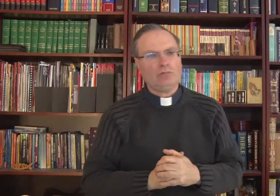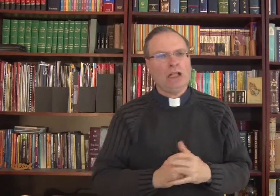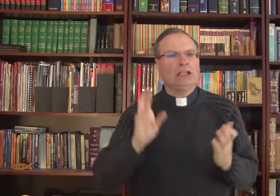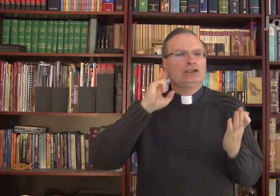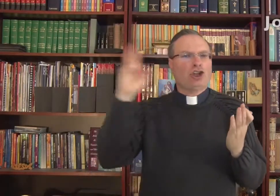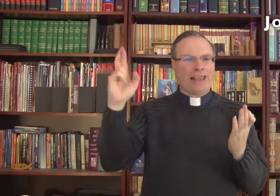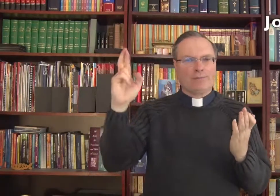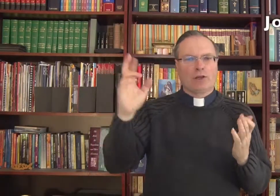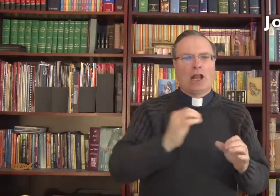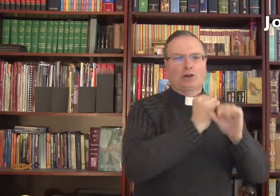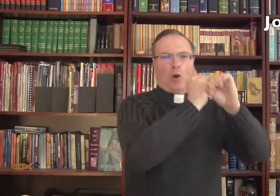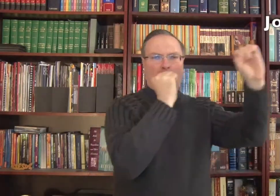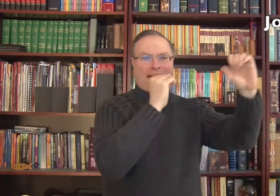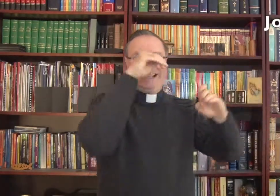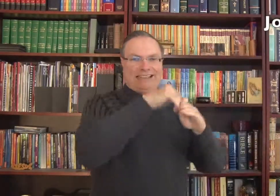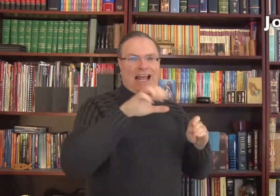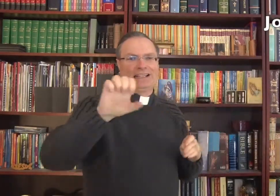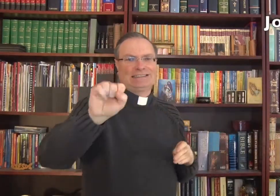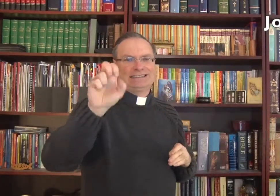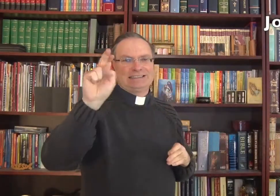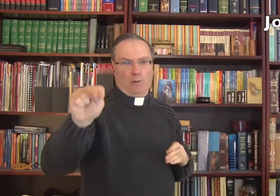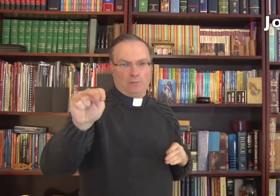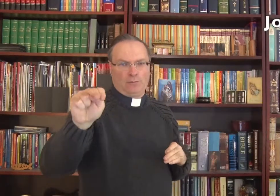«Sonnez de la trompette dans Sion,